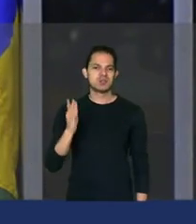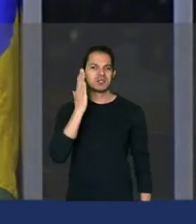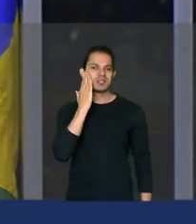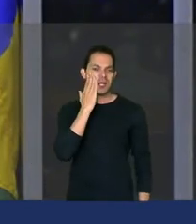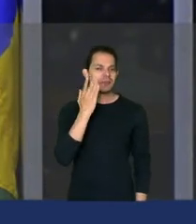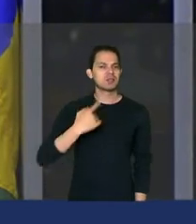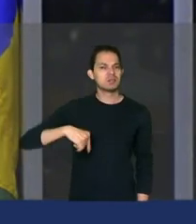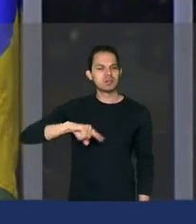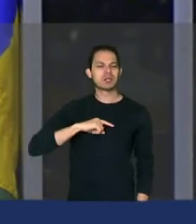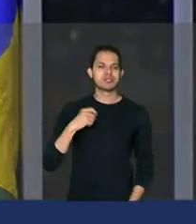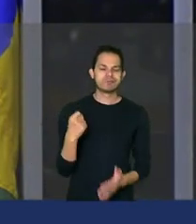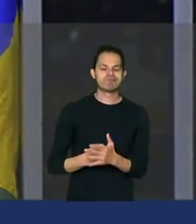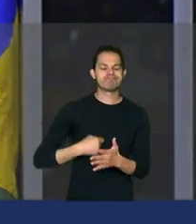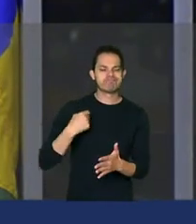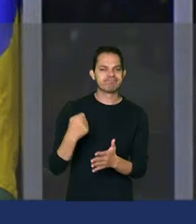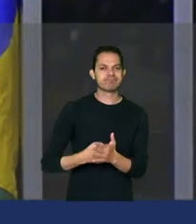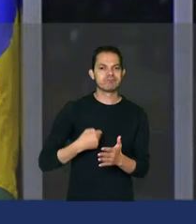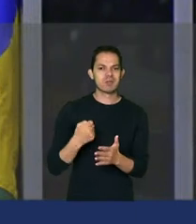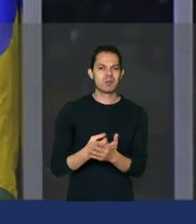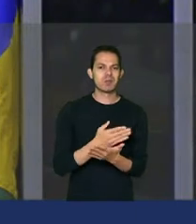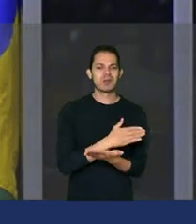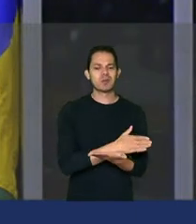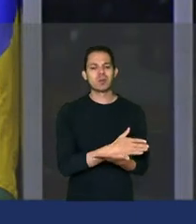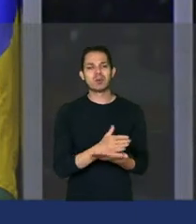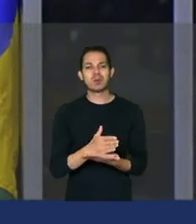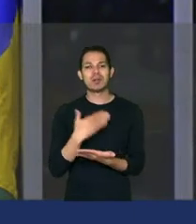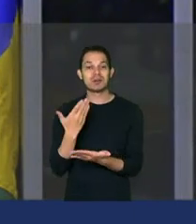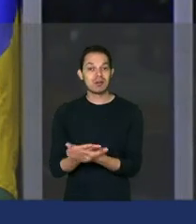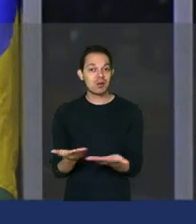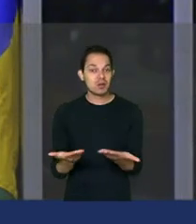LUTA DESDE O COMEÇO DESSE MANDATO, DESDE O COMEÇO DESSA LEGISLATURA, PARA GARANTIR QUE